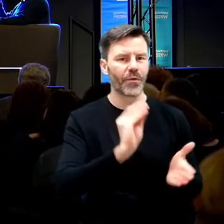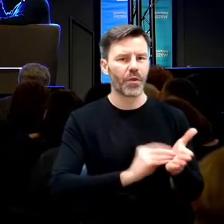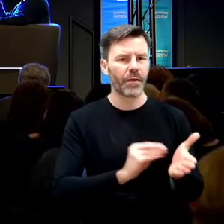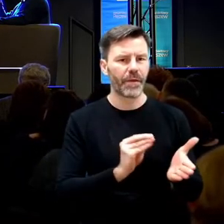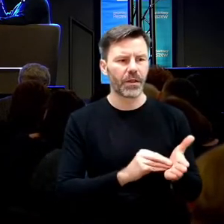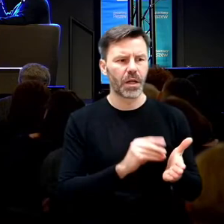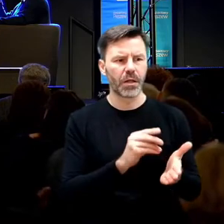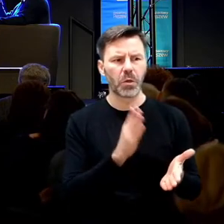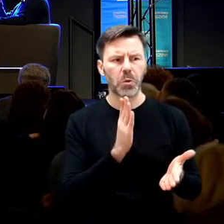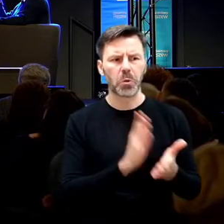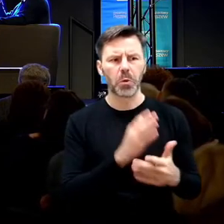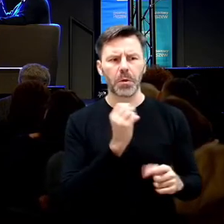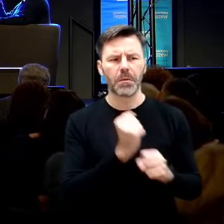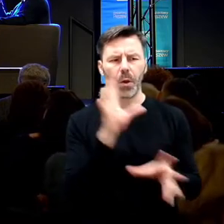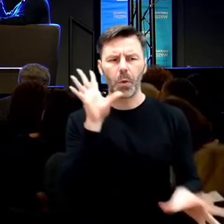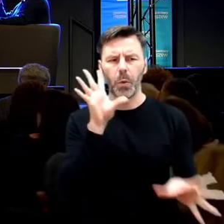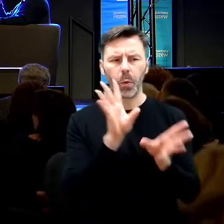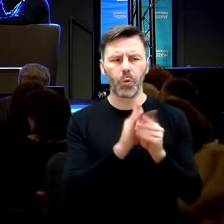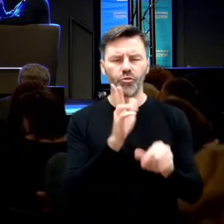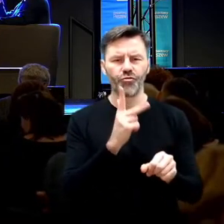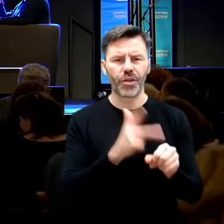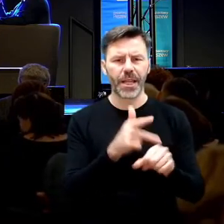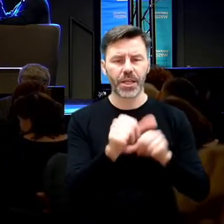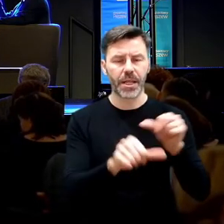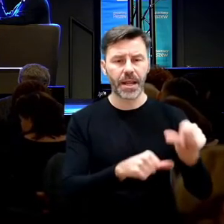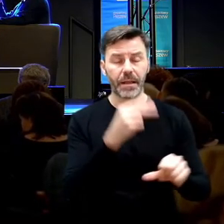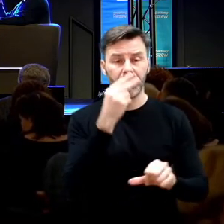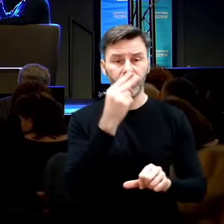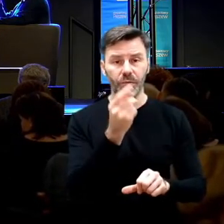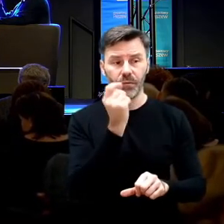pokazuje, że aktywna polityka mieszkaniowa wcale nie oznacza,